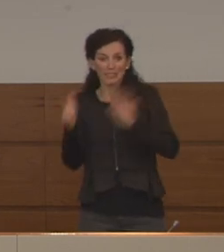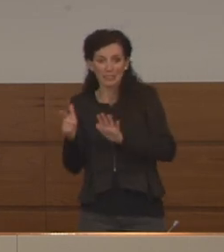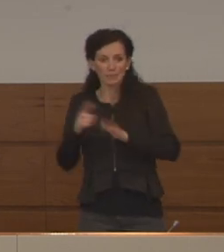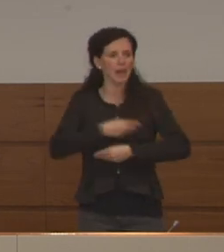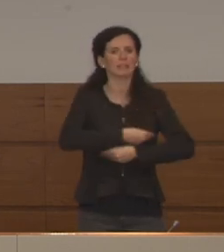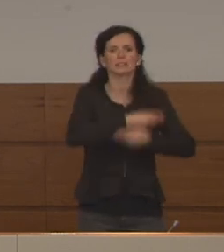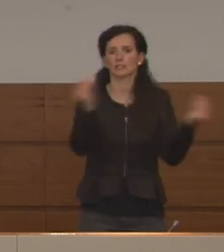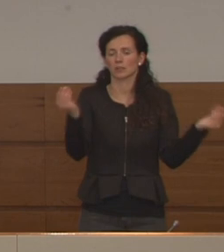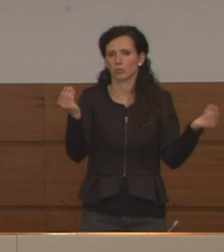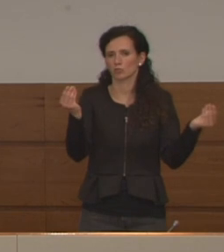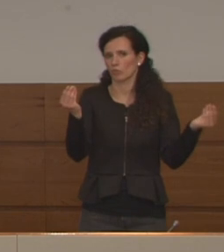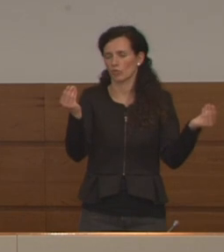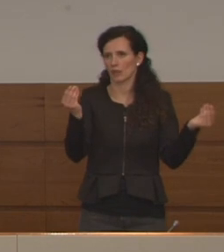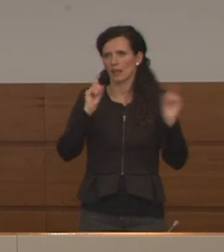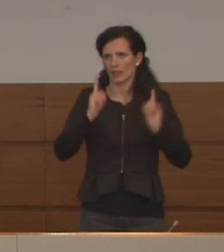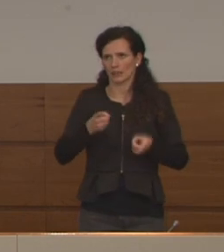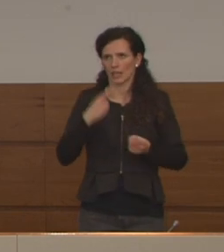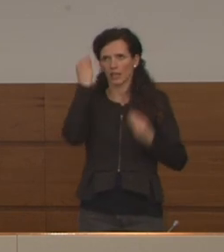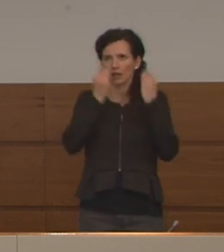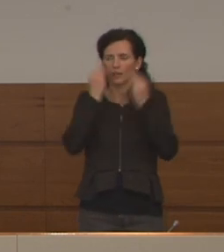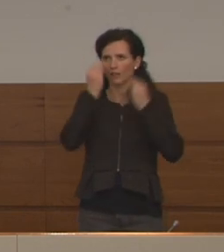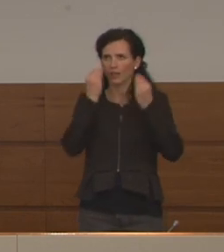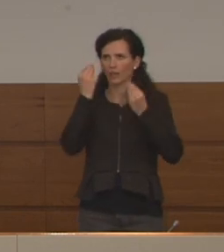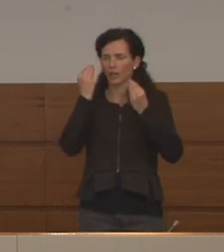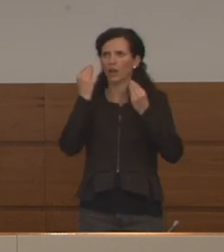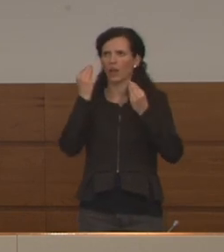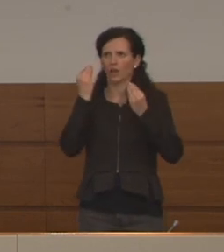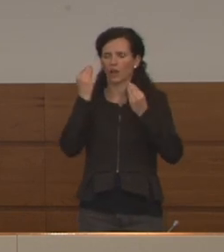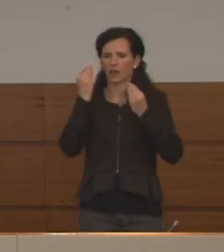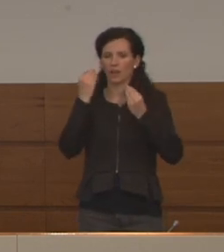dobbiamo anche fare invece ragionamento inverso. Cioè, non possiamo aprire uffici,